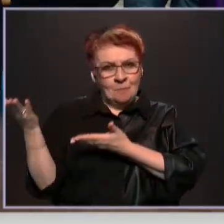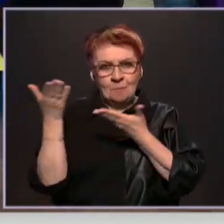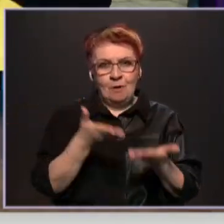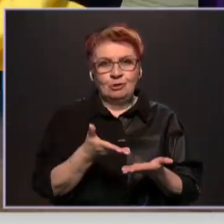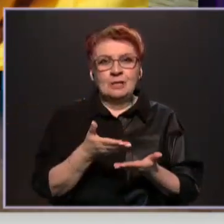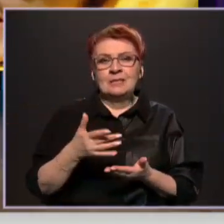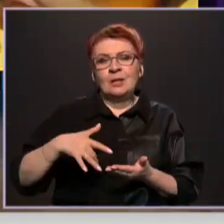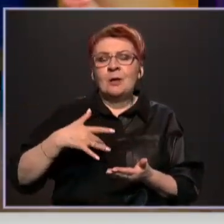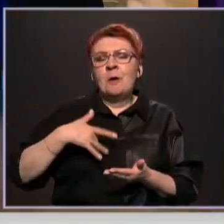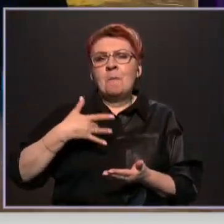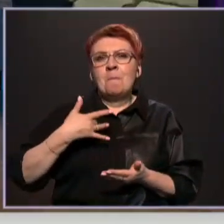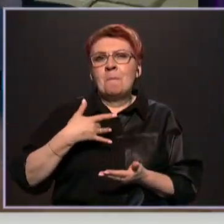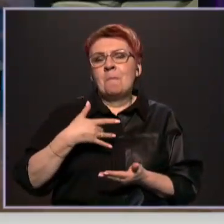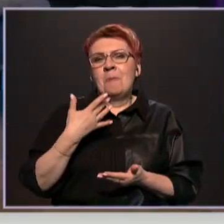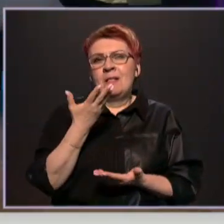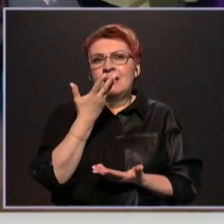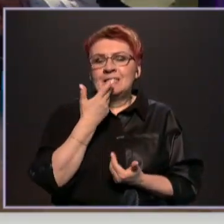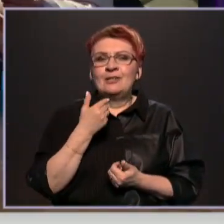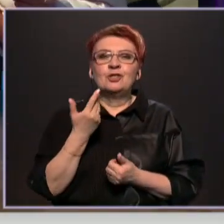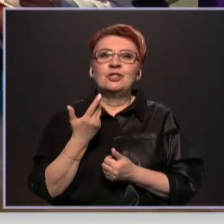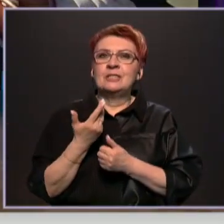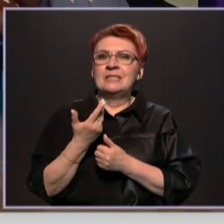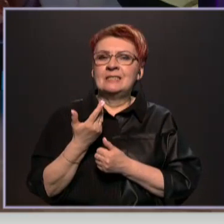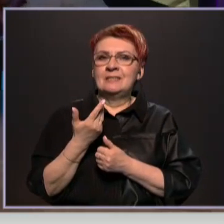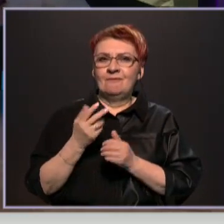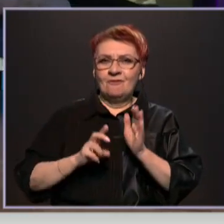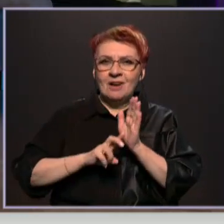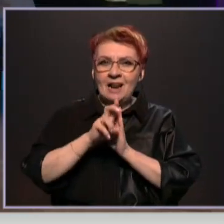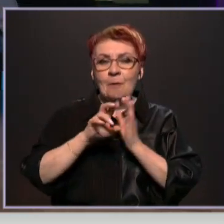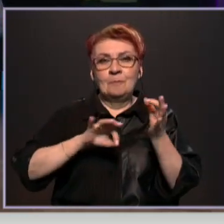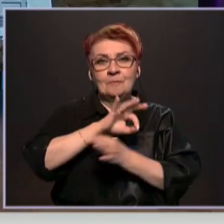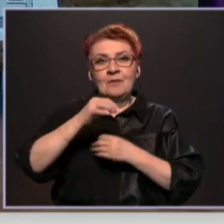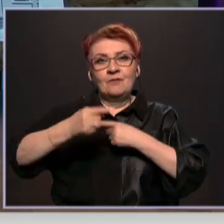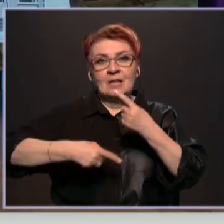вы Белоснежный пятиглавый храм вместимостью 500 прихожан спроектирован в традициях древнерусской